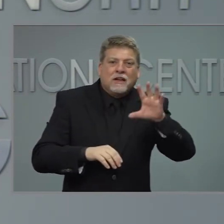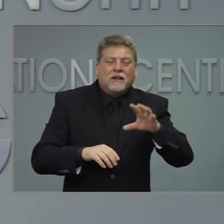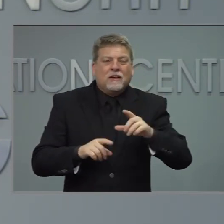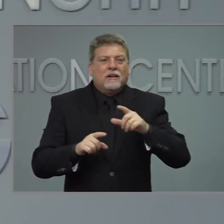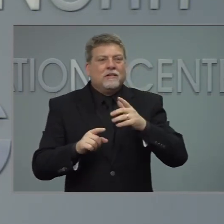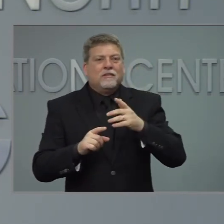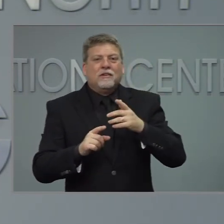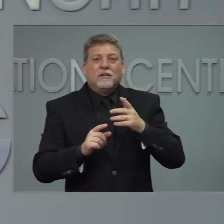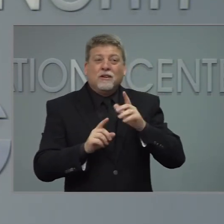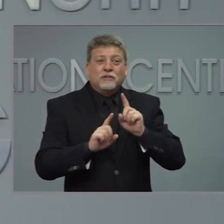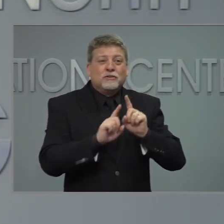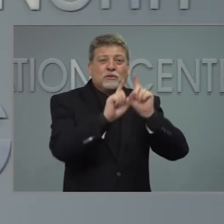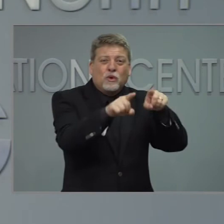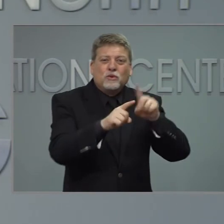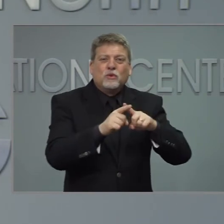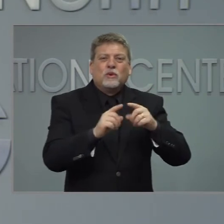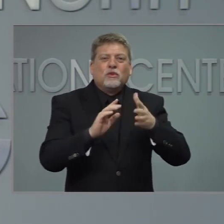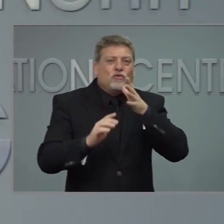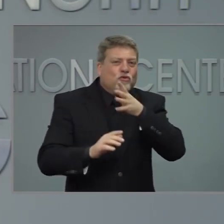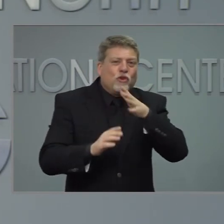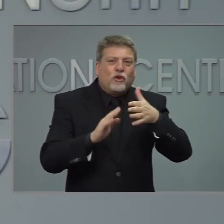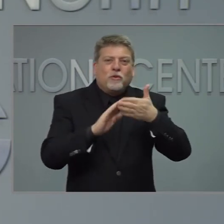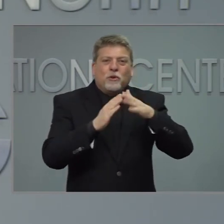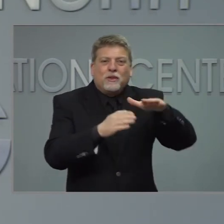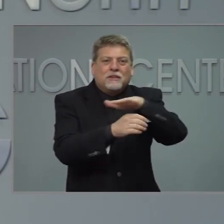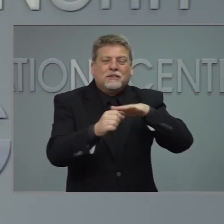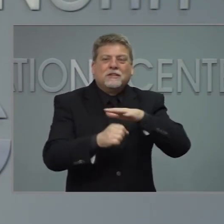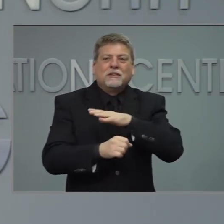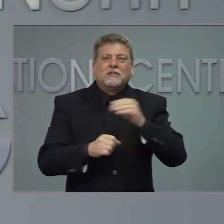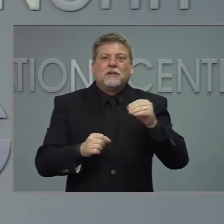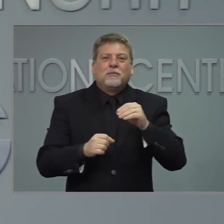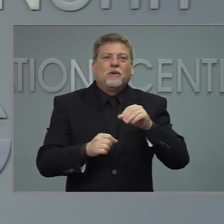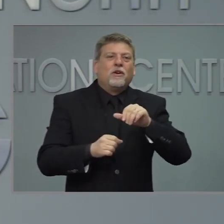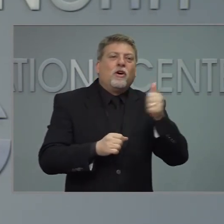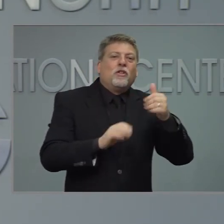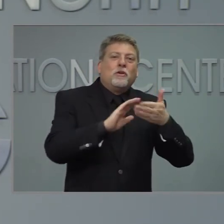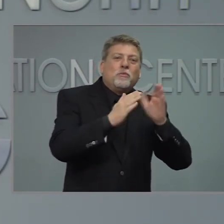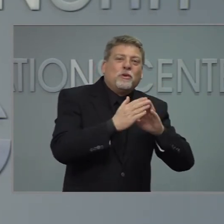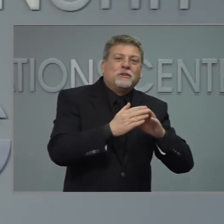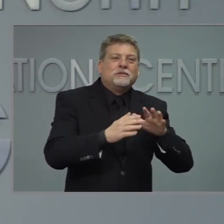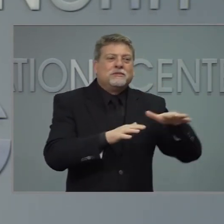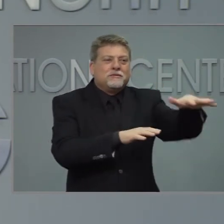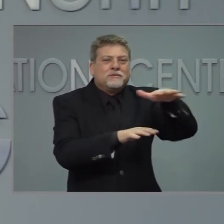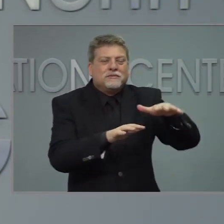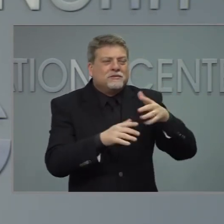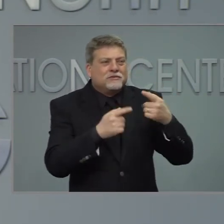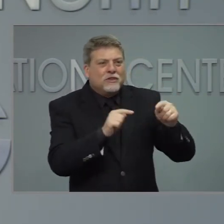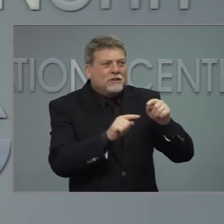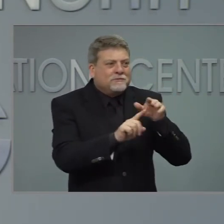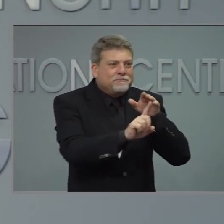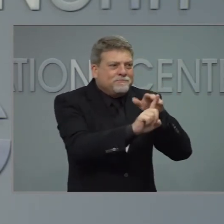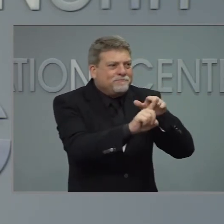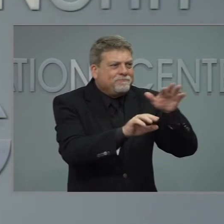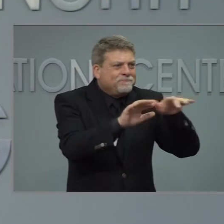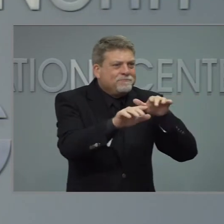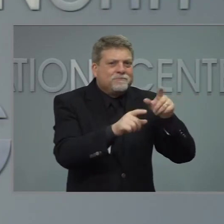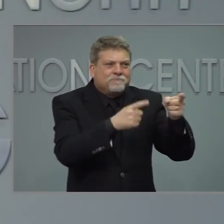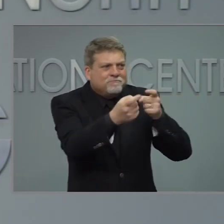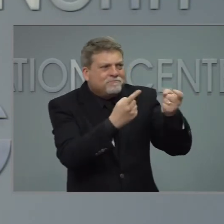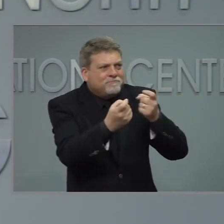población. Nuestros esfuerzos para poder llegar a comunidades en que él y desatendidas